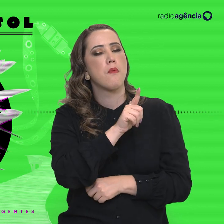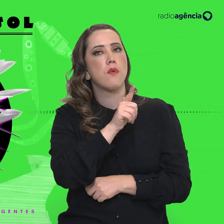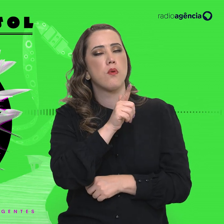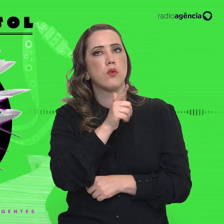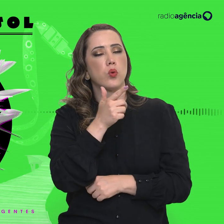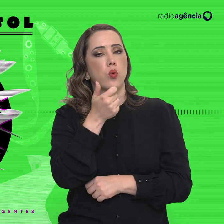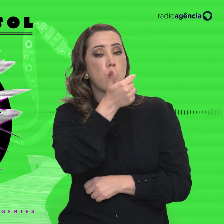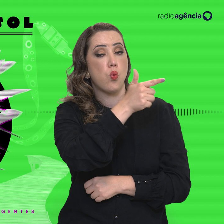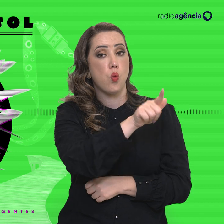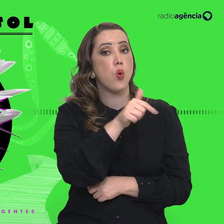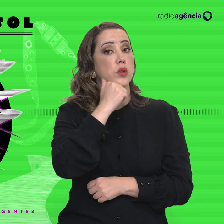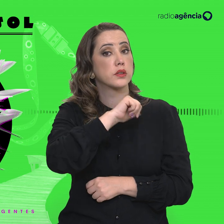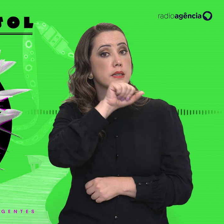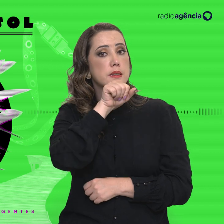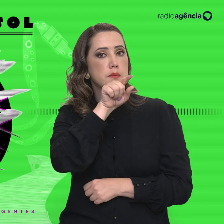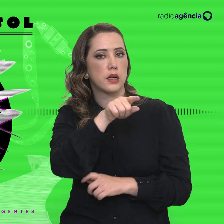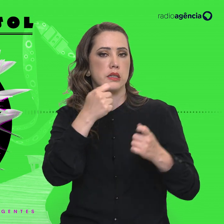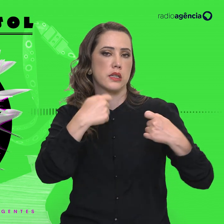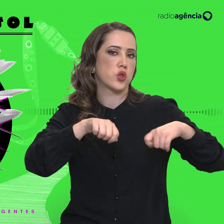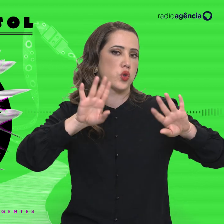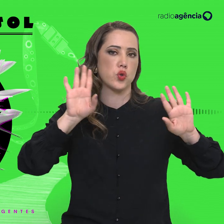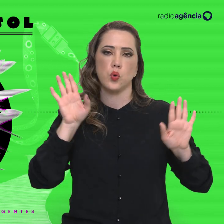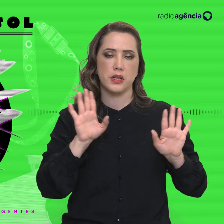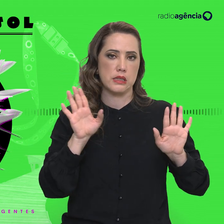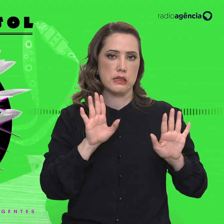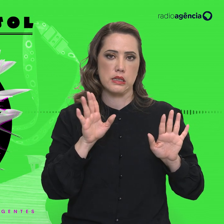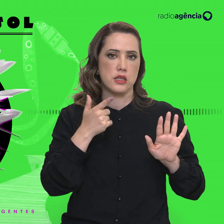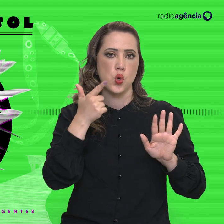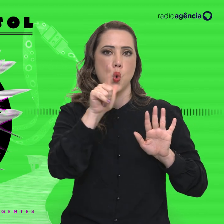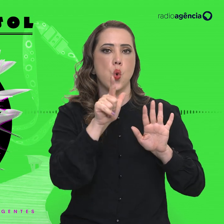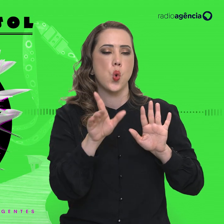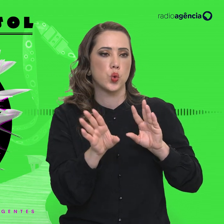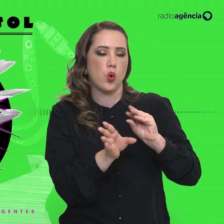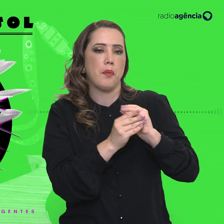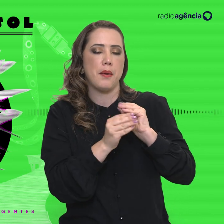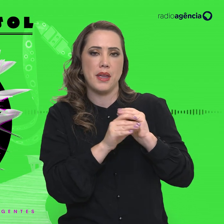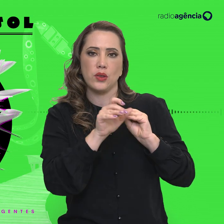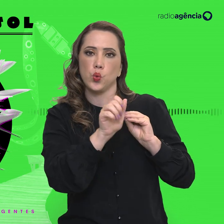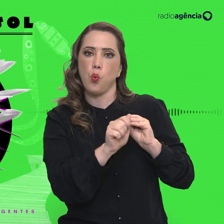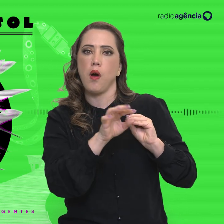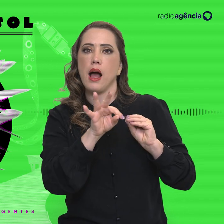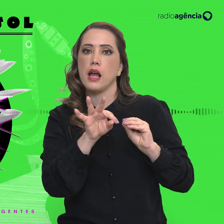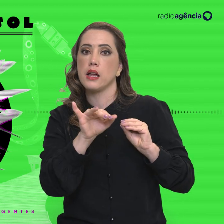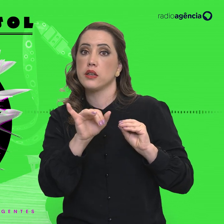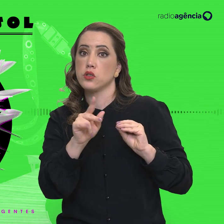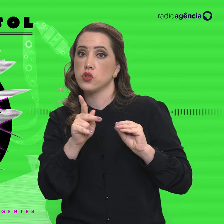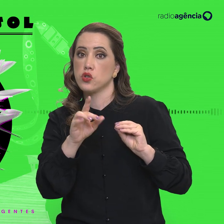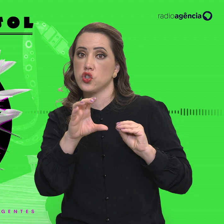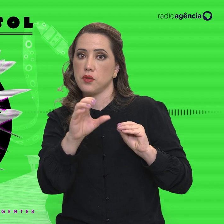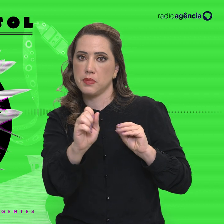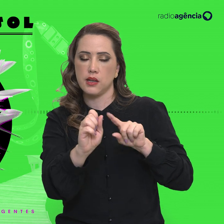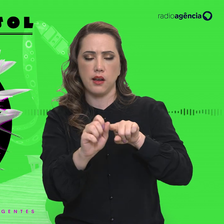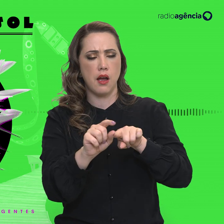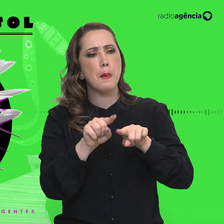reconhecida só de mãe sem precisar desse sobrenome atípica. Mas eu também penso que, essa organização coletiva